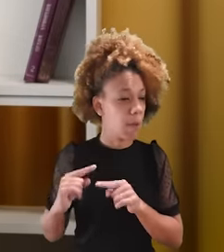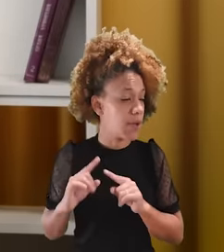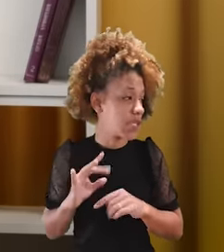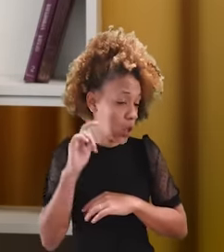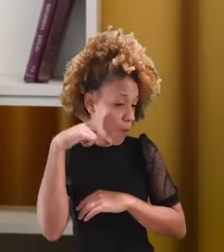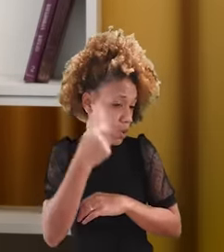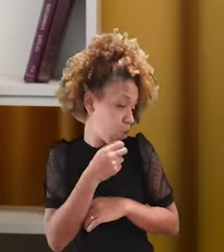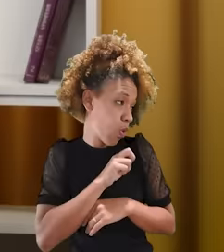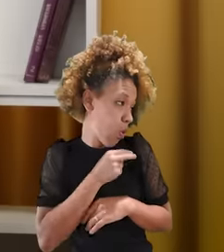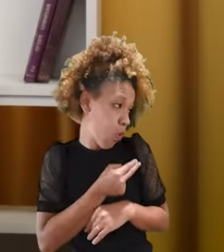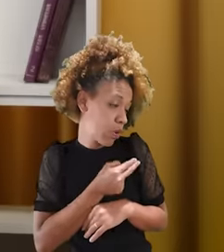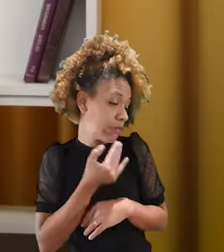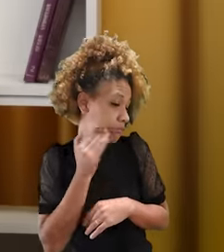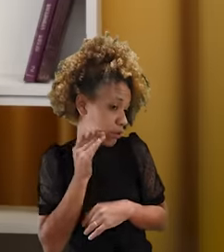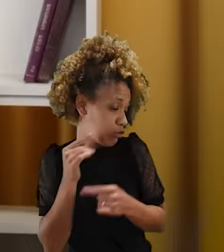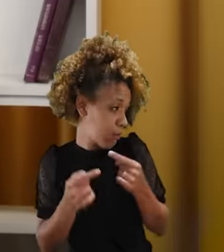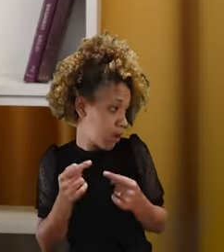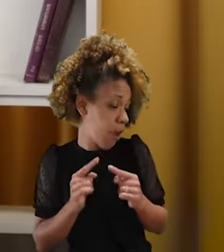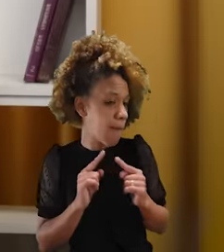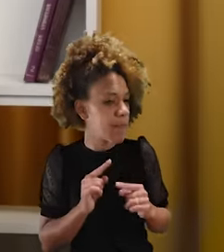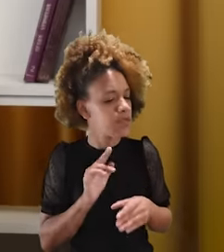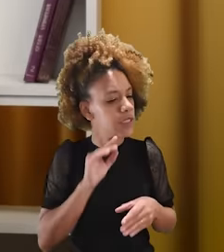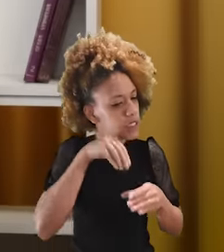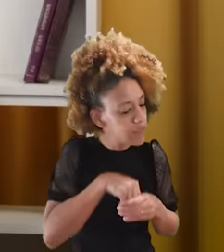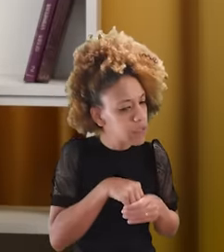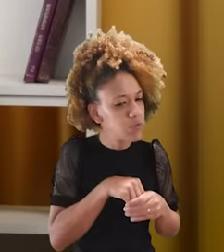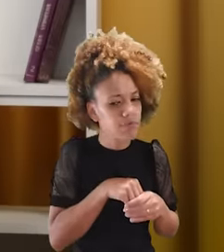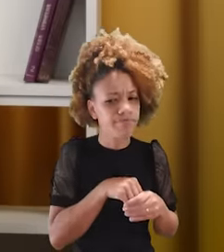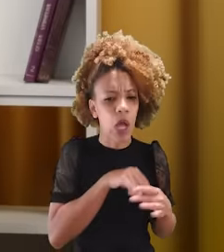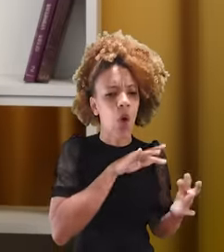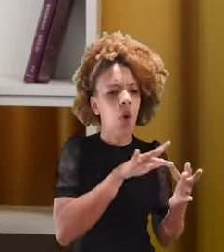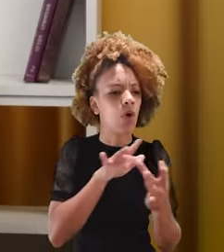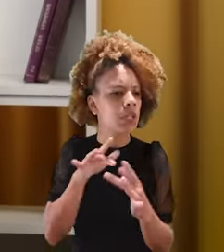ou então é um ator que entende de política e tal e você tá dentro desse camarim falando isso e eu